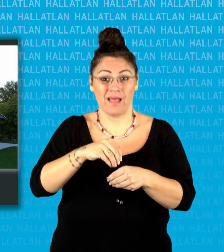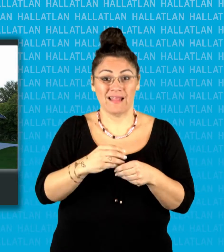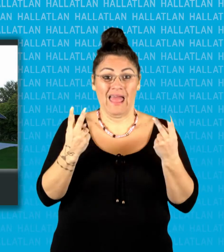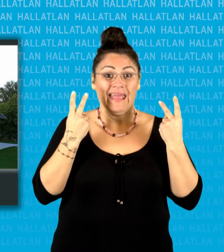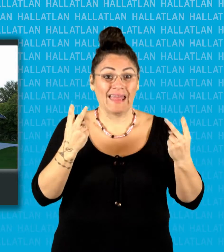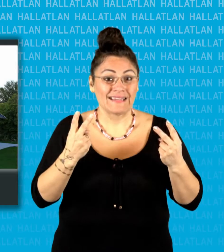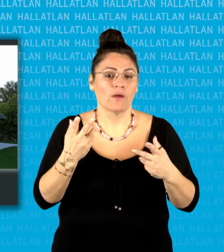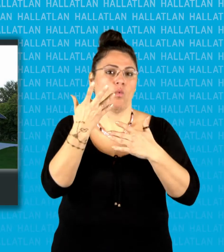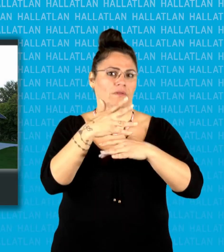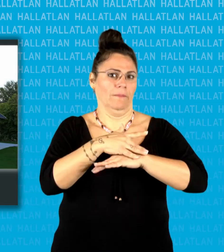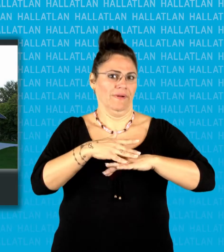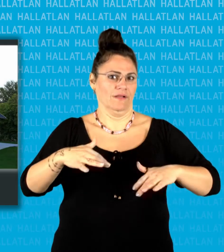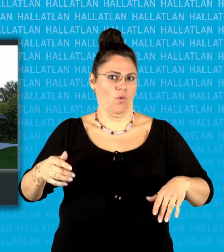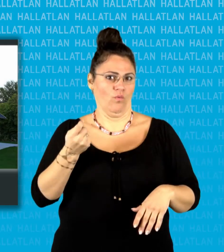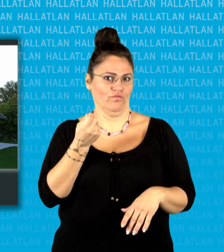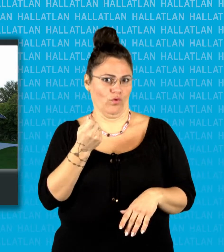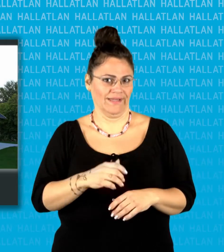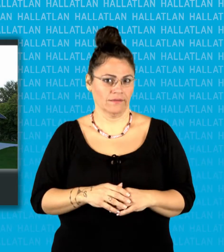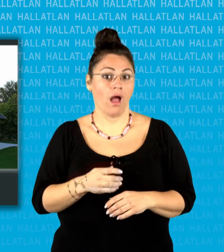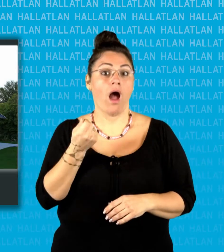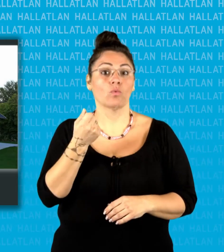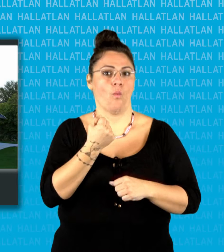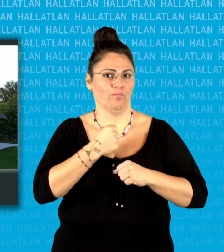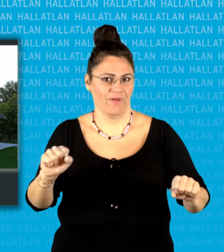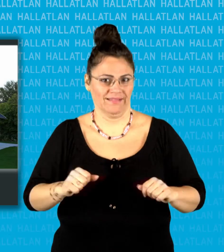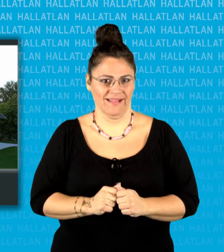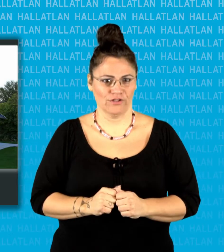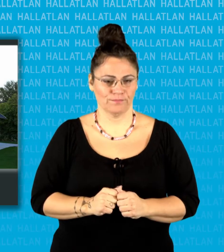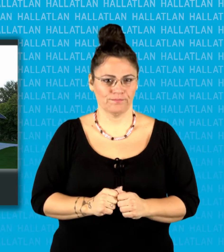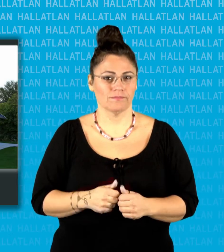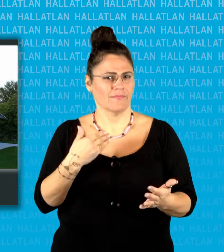5 millió forintig adómentesen.